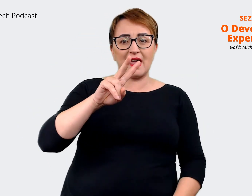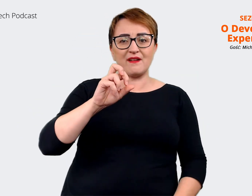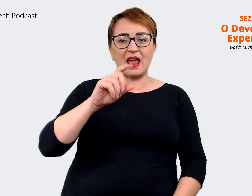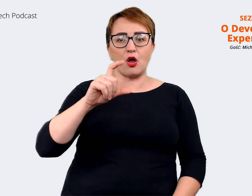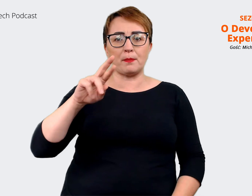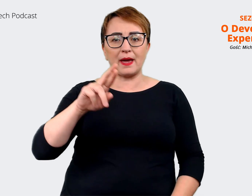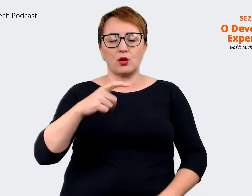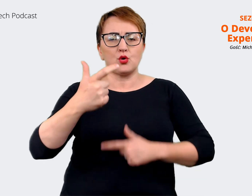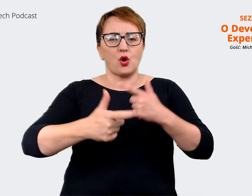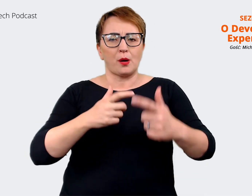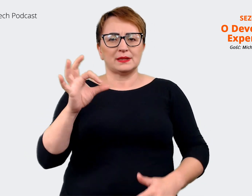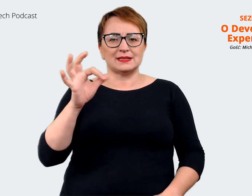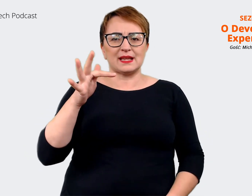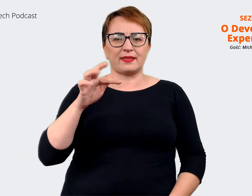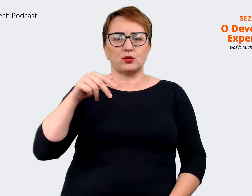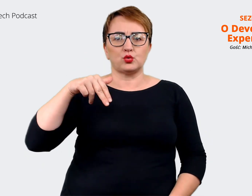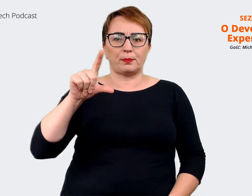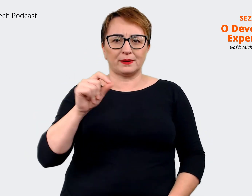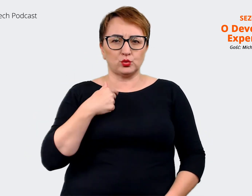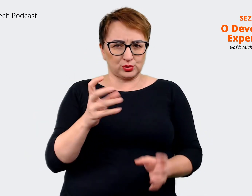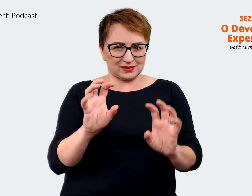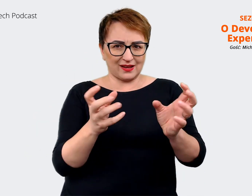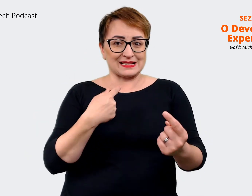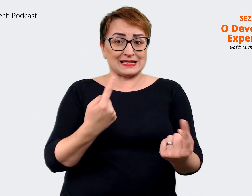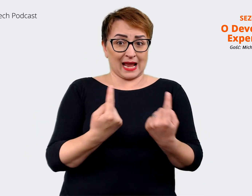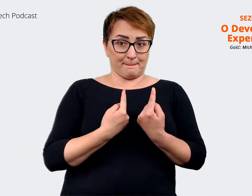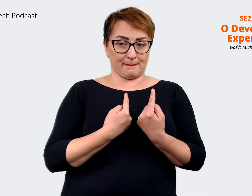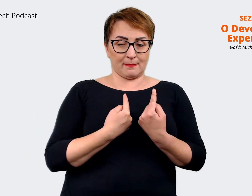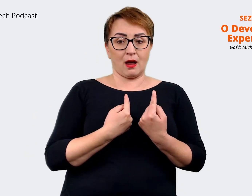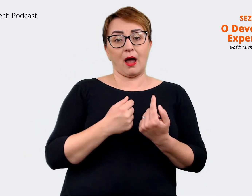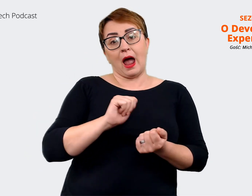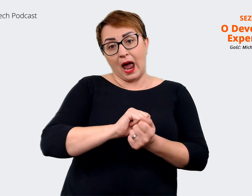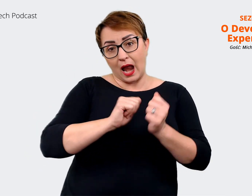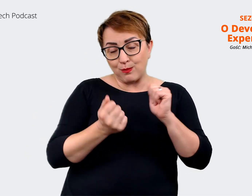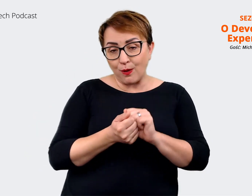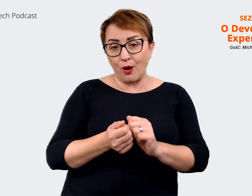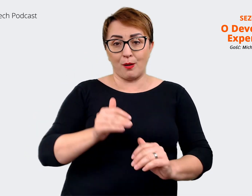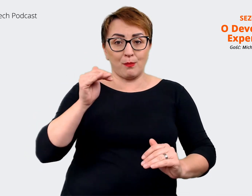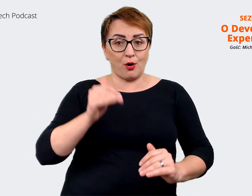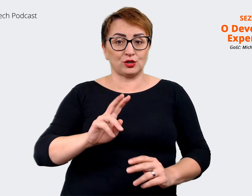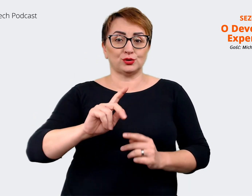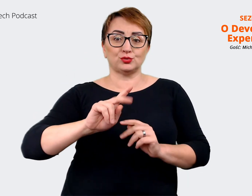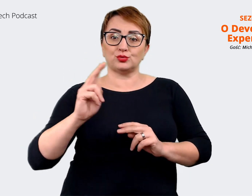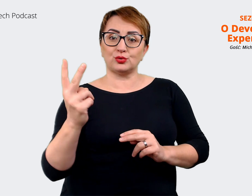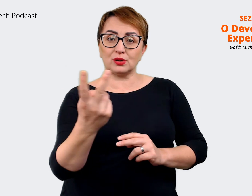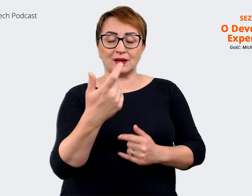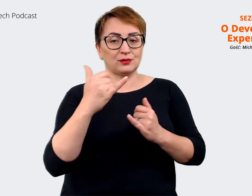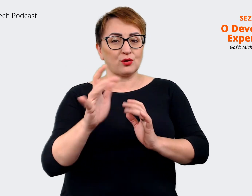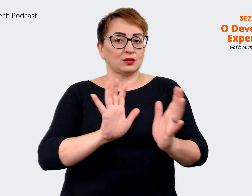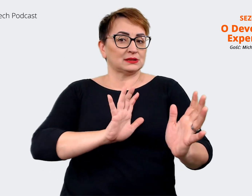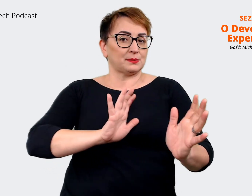i samemu to wymyślać. A może na przykład ktoś za niego troszeczkę o to zadbać i dostarczyć mu pełen